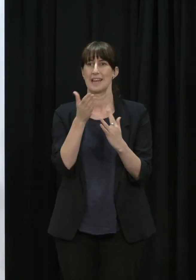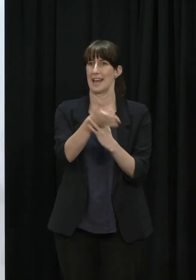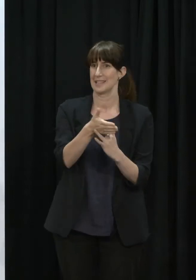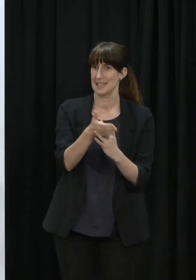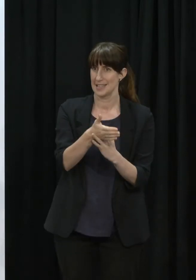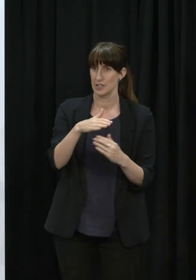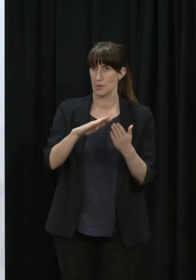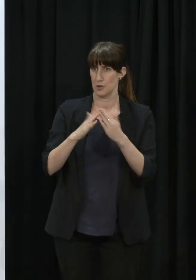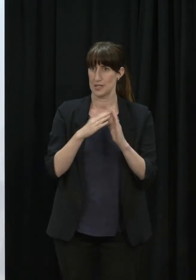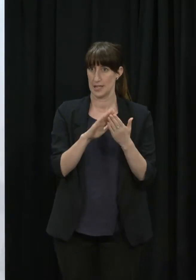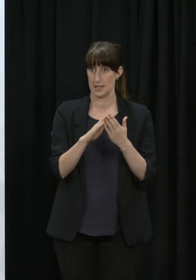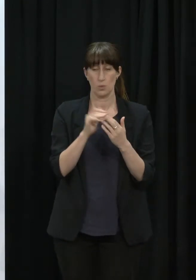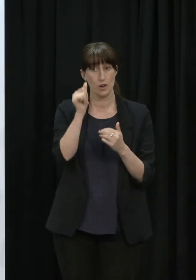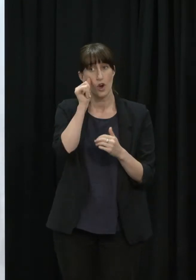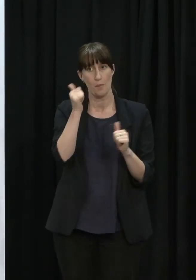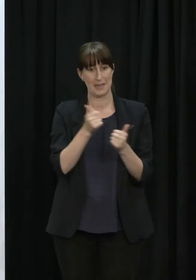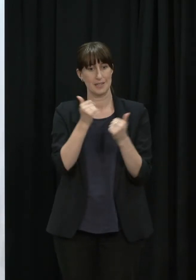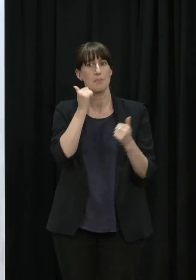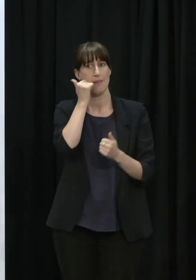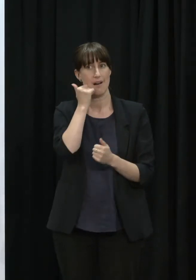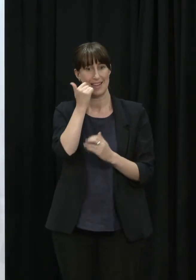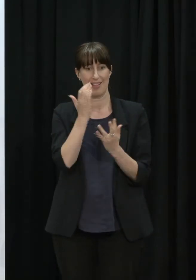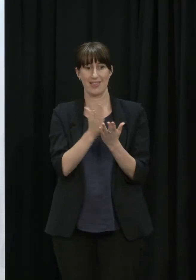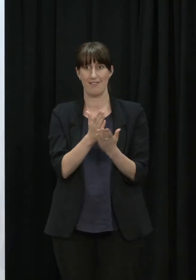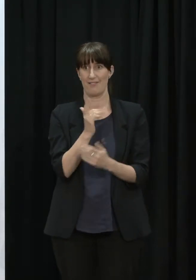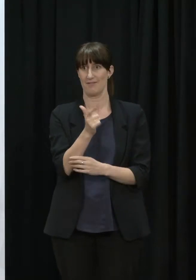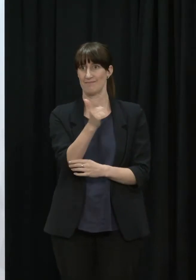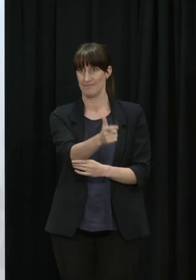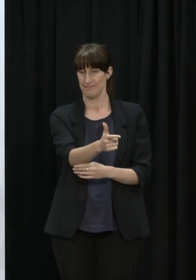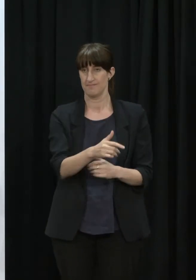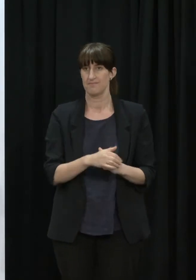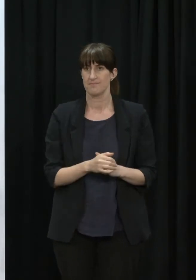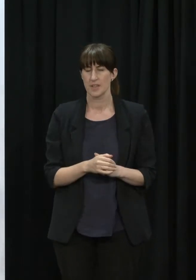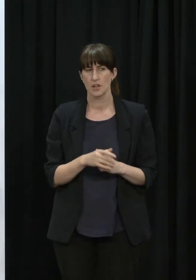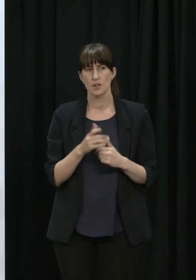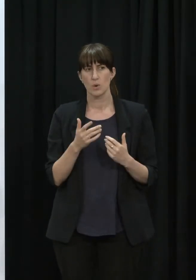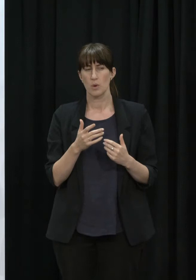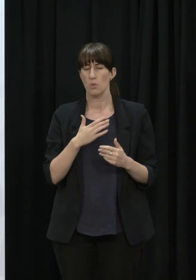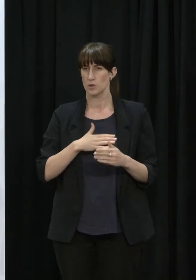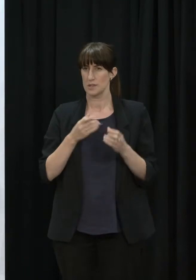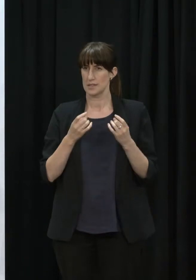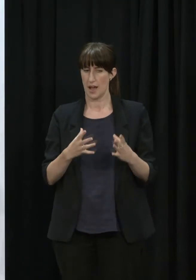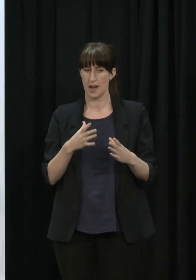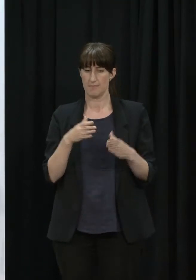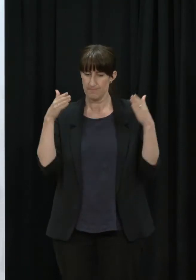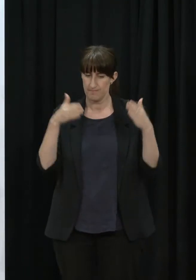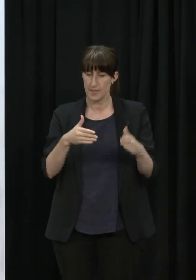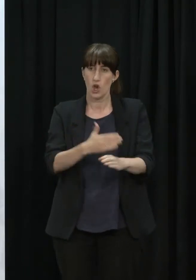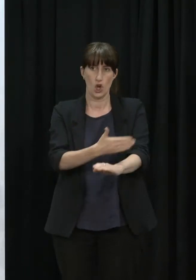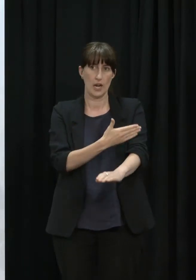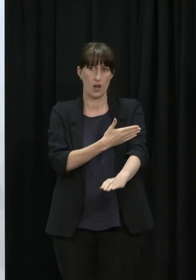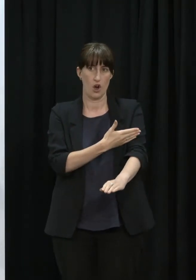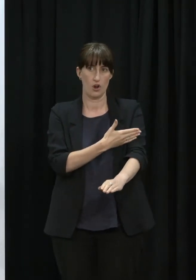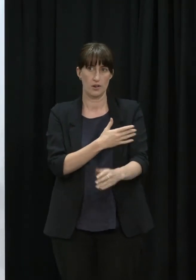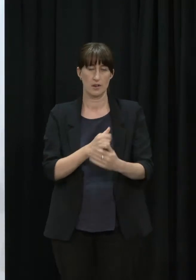motuhake ki. Te toro atu ki nga hapori uaua ki te toro atu ki etahi o taatau he maha atu nga